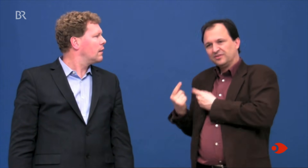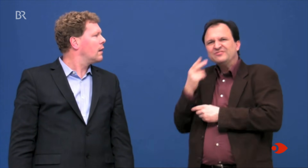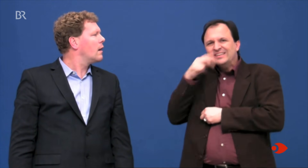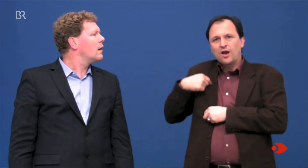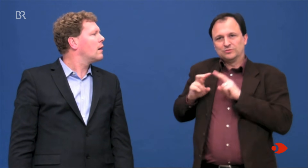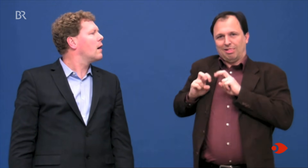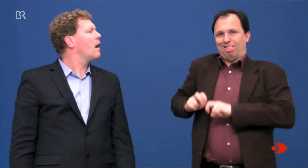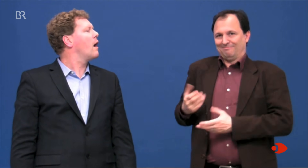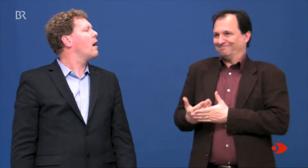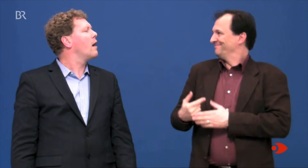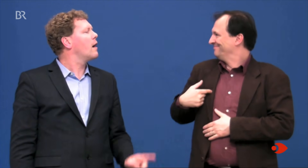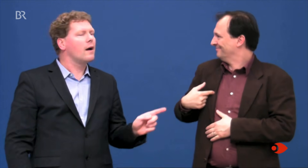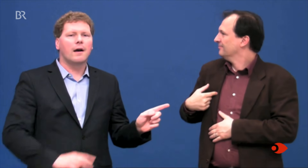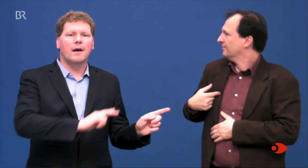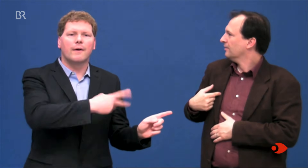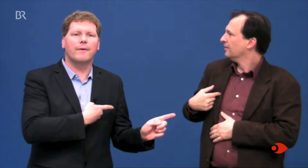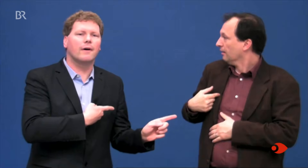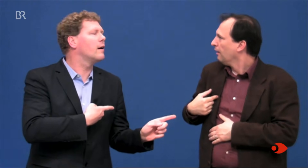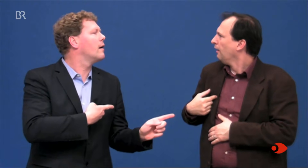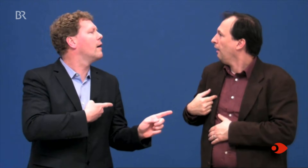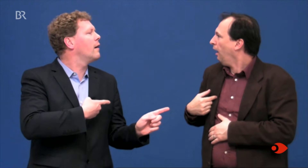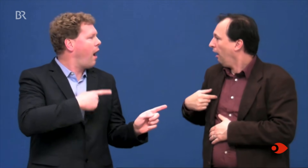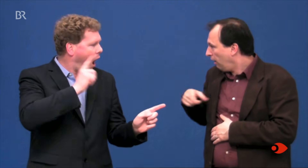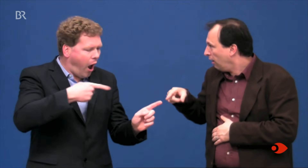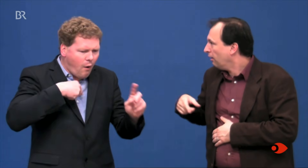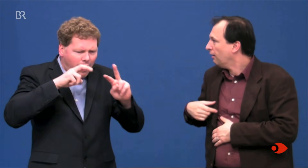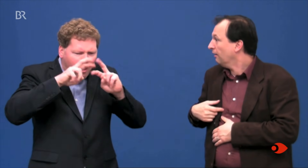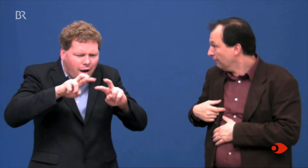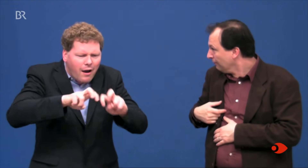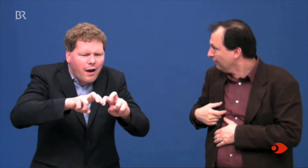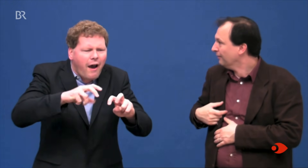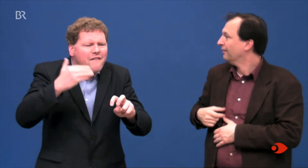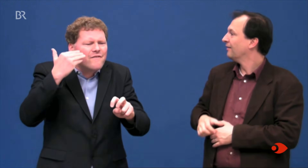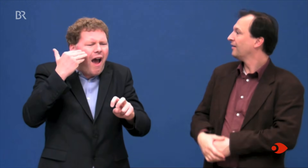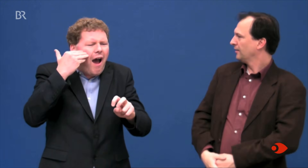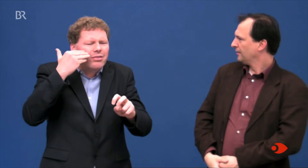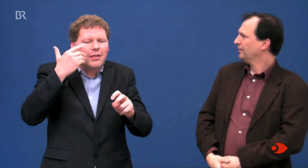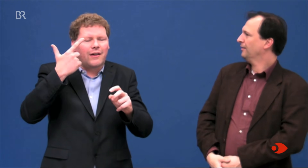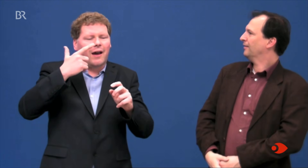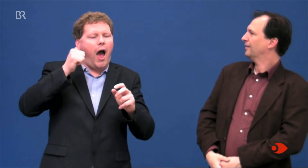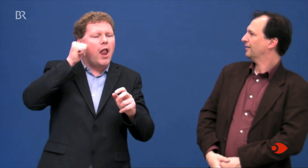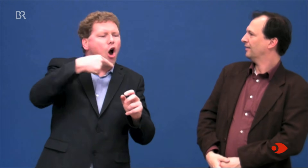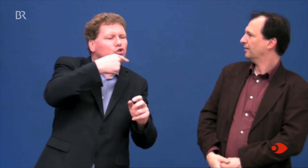Wie sind sie entstanden? Was? Ich auch! Ich untersuche, wie sich Lautsprache und Gebärdensprache